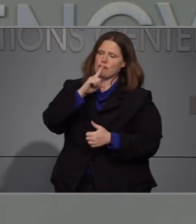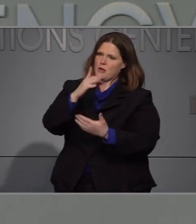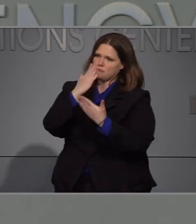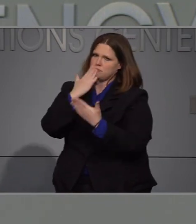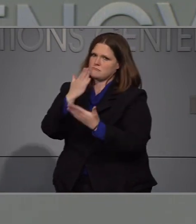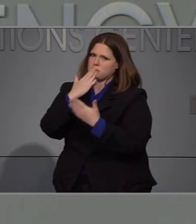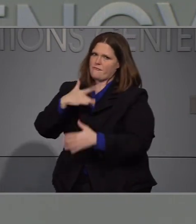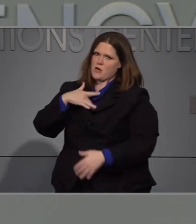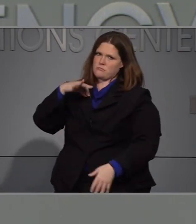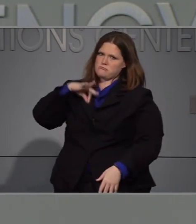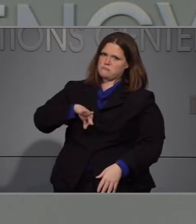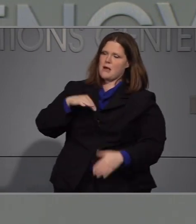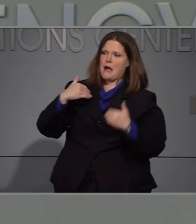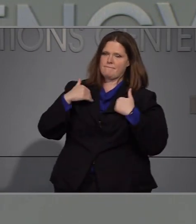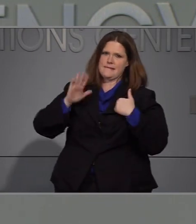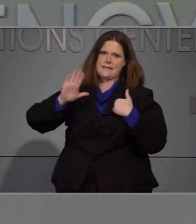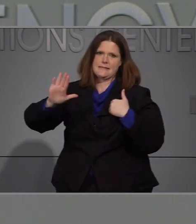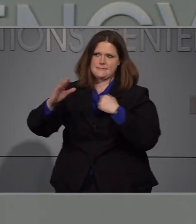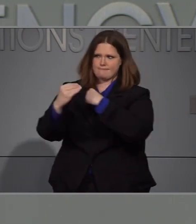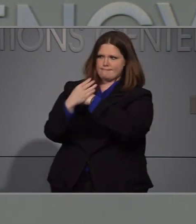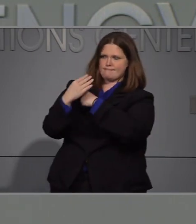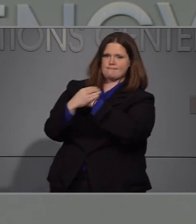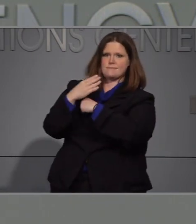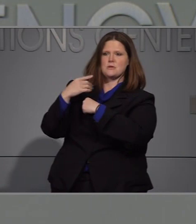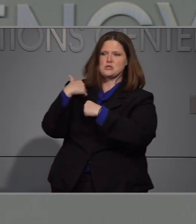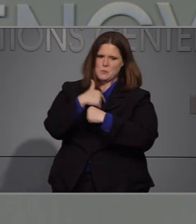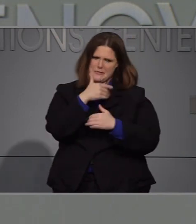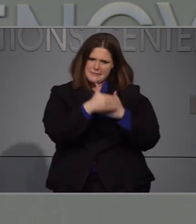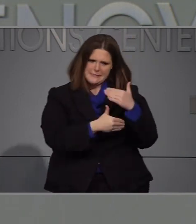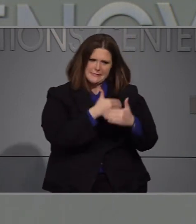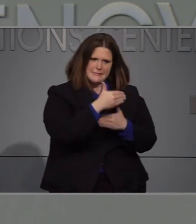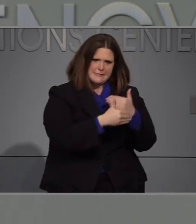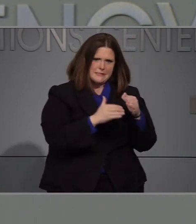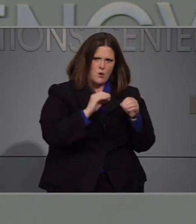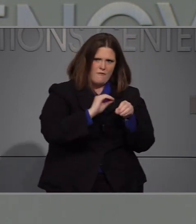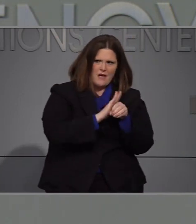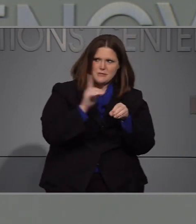Ex dirigente de la CBS conforme hemos pasado por esta pandemia.